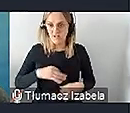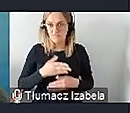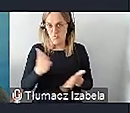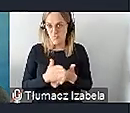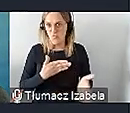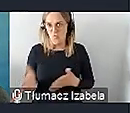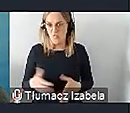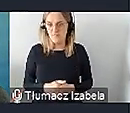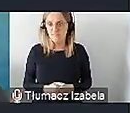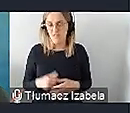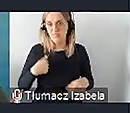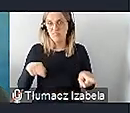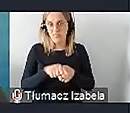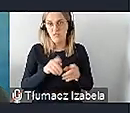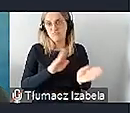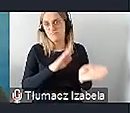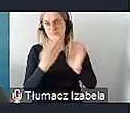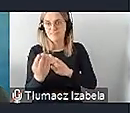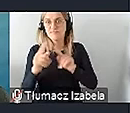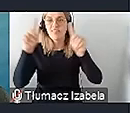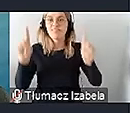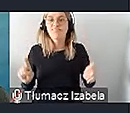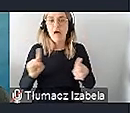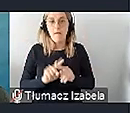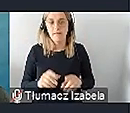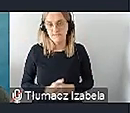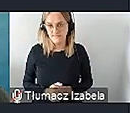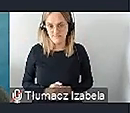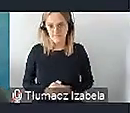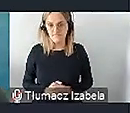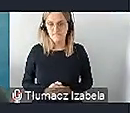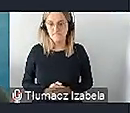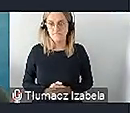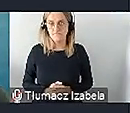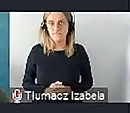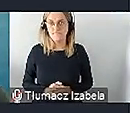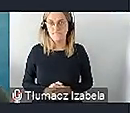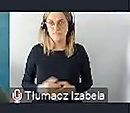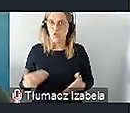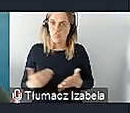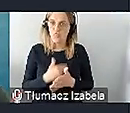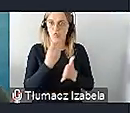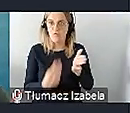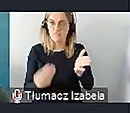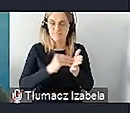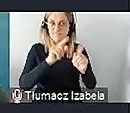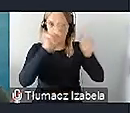To ja też przełączę się na tablicę na razie. Dam tutaj nową tablicę.